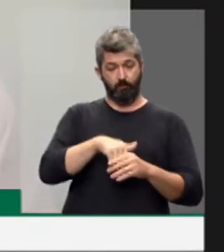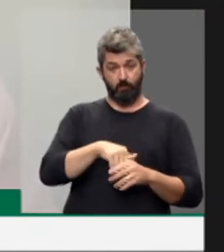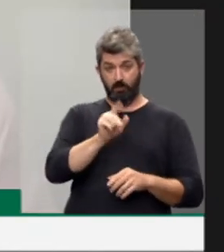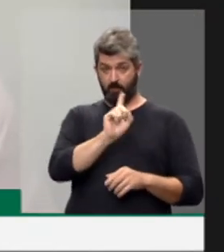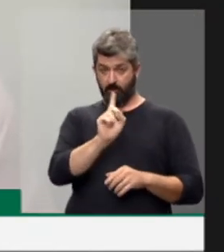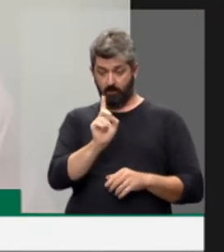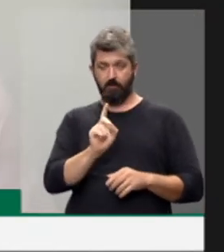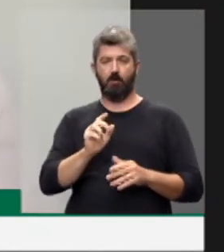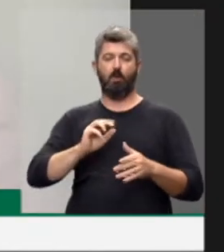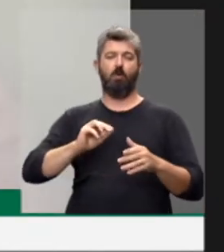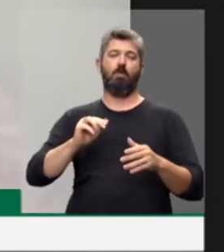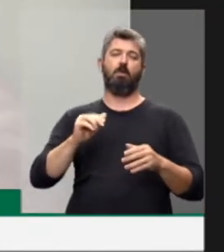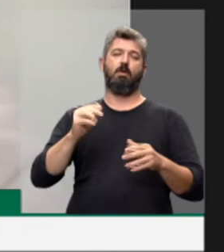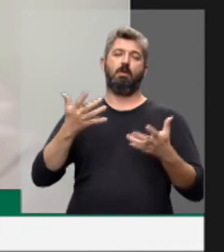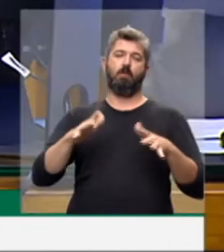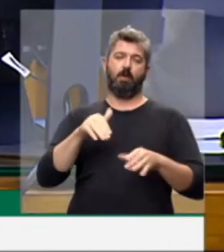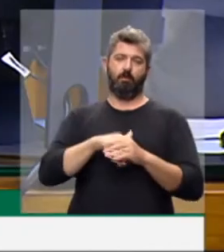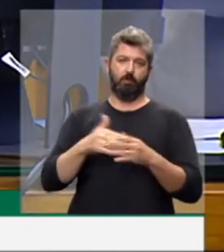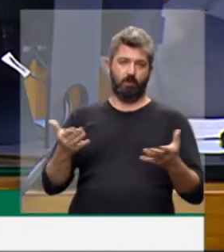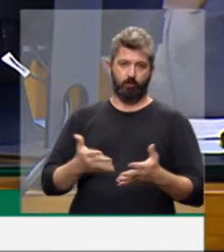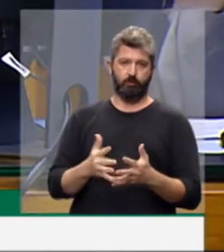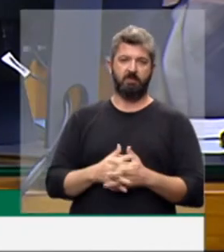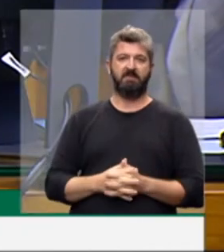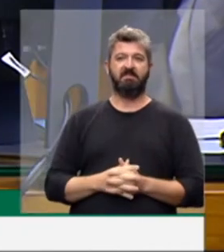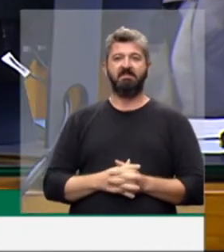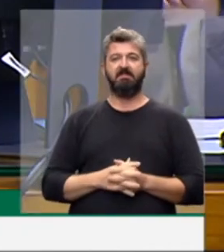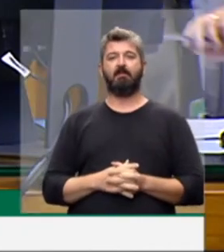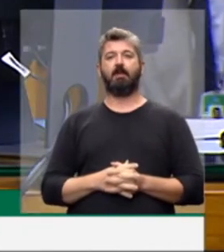AVANÇO DO SETOR ELÉTRICO. A MODERNIZAÇÃO DO SETOR ELÉTRICO DO PAÍS, POR ISSO QUE VOTAMOS NÃO A RETRATA DE